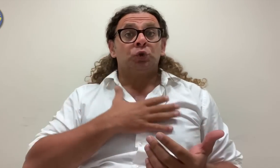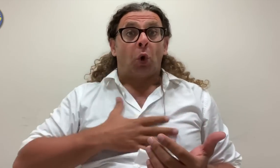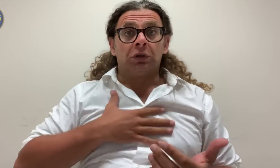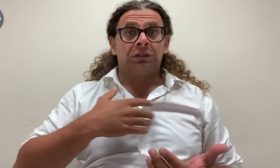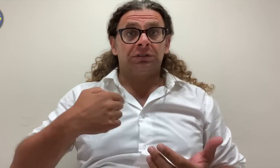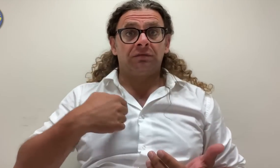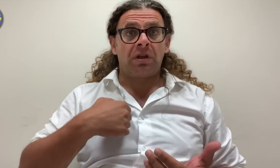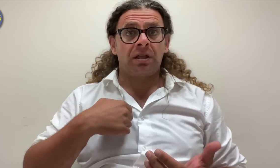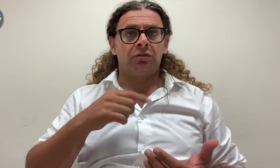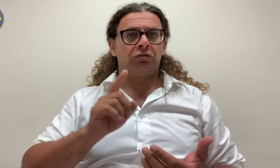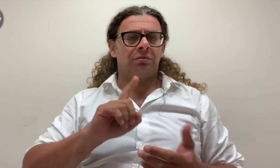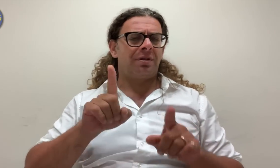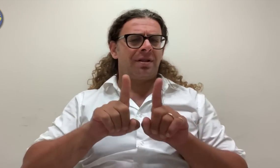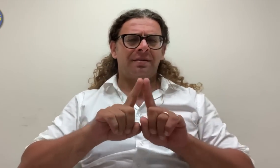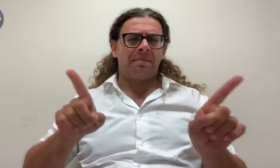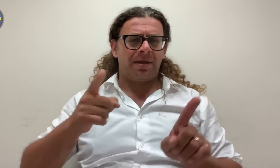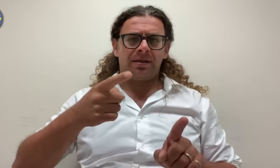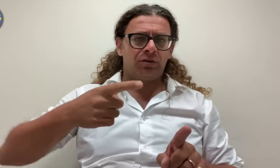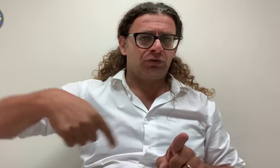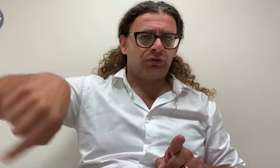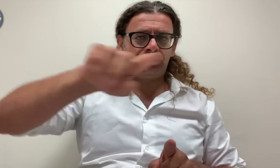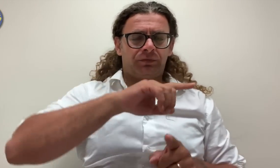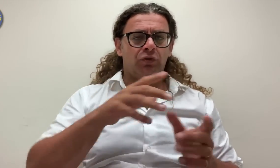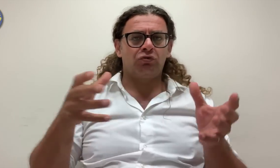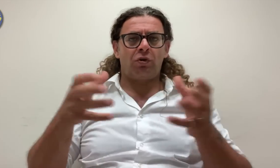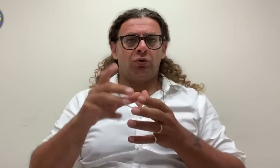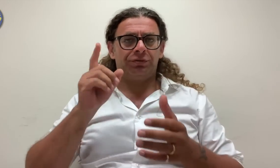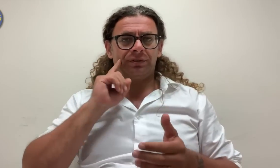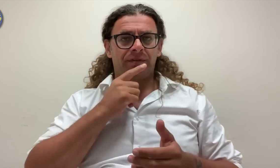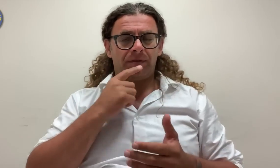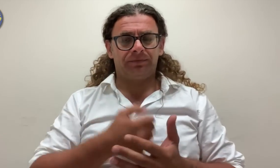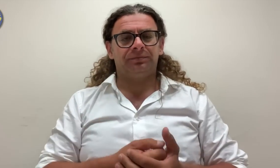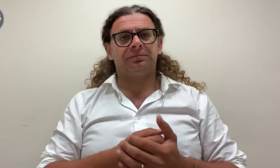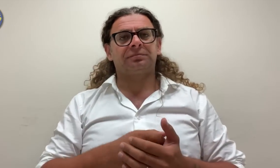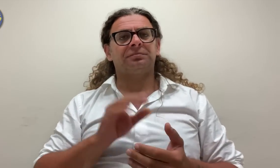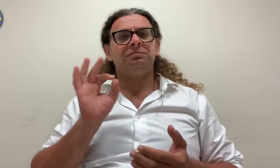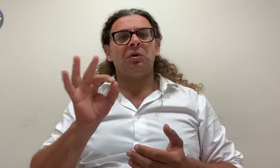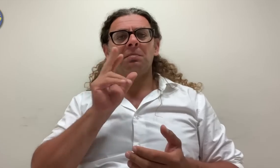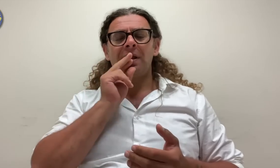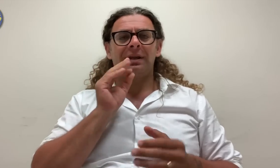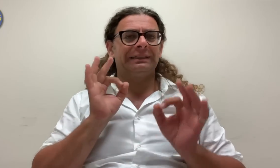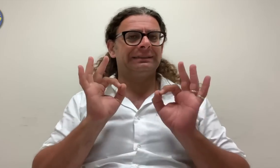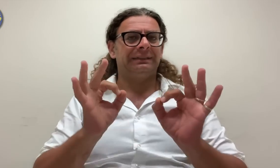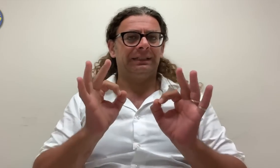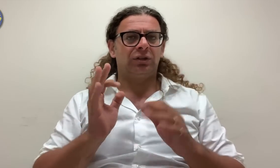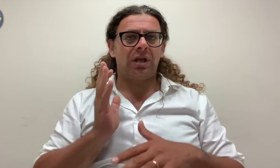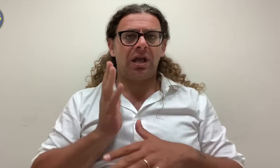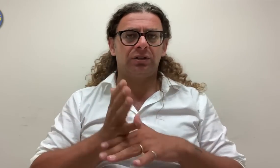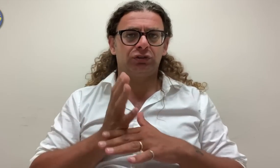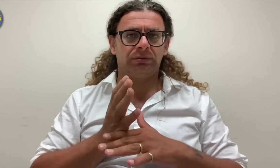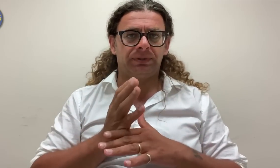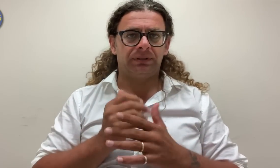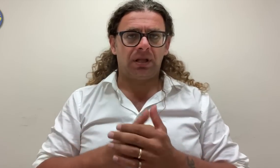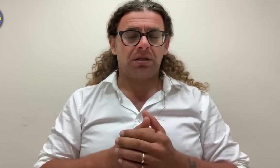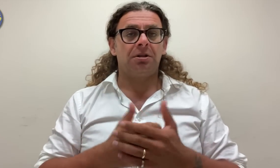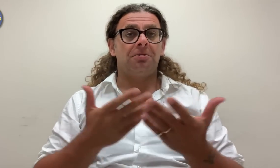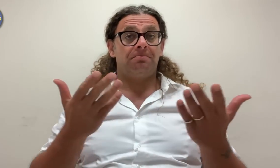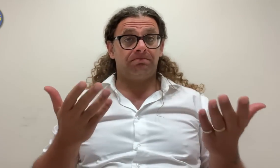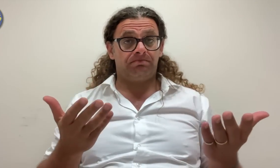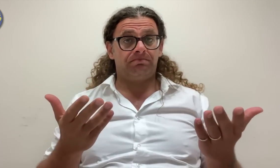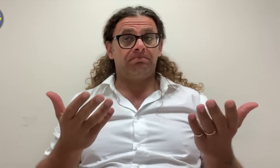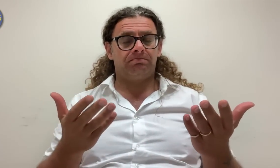Personalmente non sono soddisfatto come non lo è tutta la Comunità Sorda, non è stato minimamente affrontato il tema dell’accessibilità.